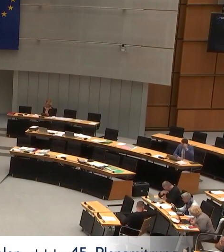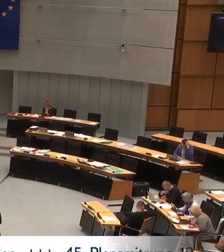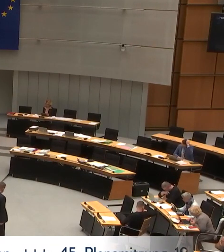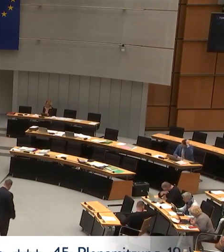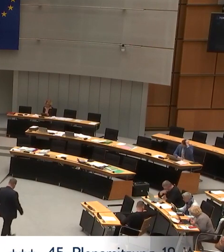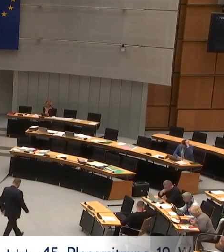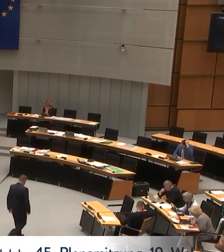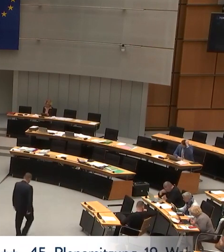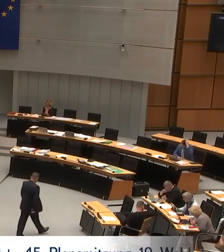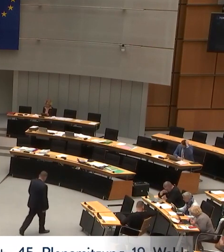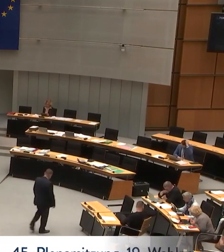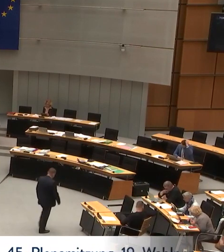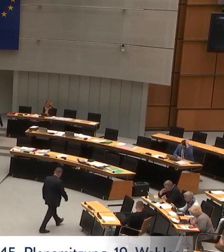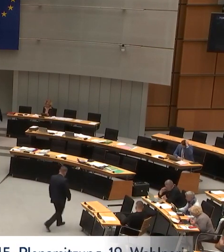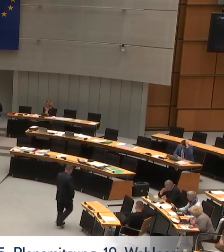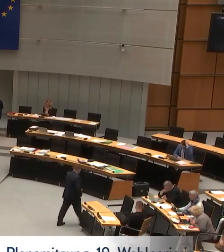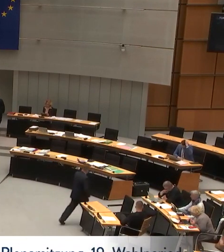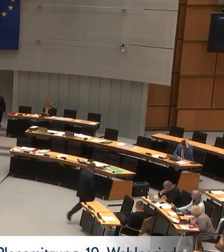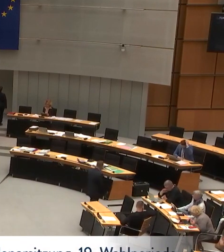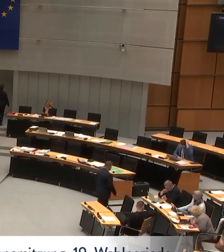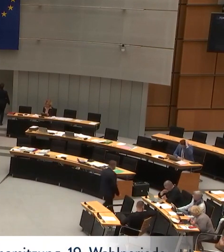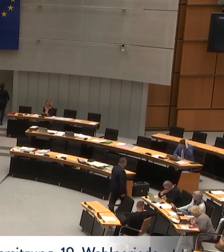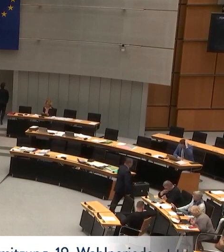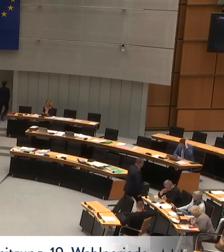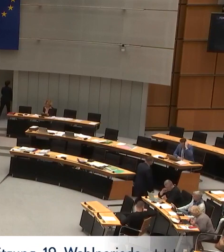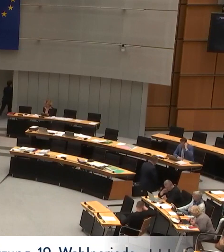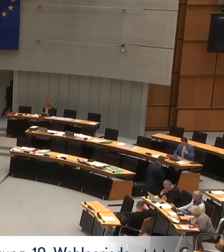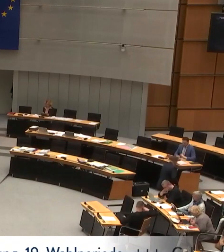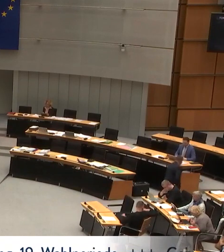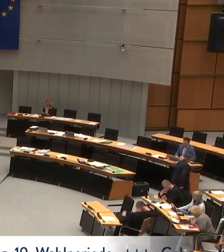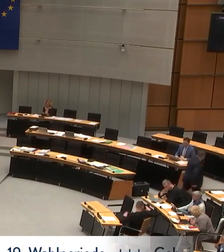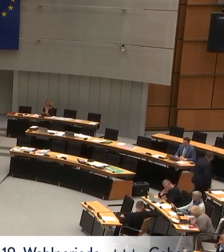Dann darf ich auch schon die Beisitzerinnen und Beisitzer bitten, ihre vorgesehenen Plätze einzunehmen.